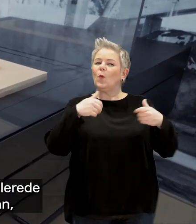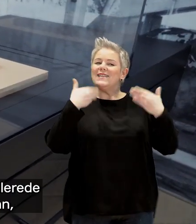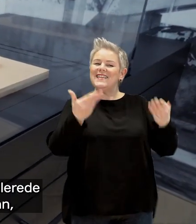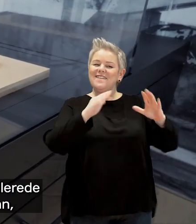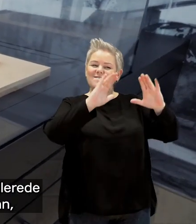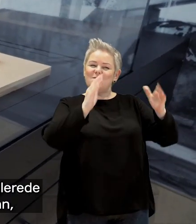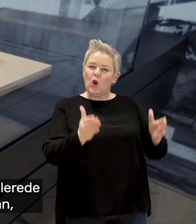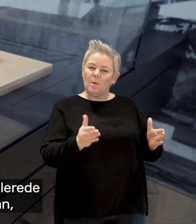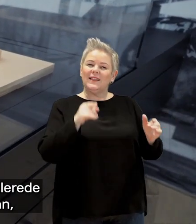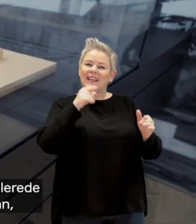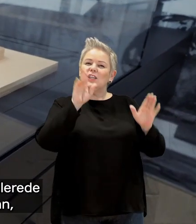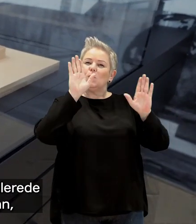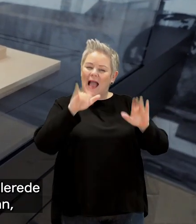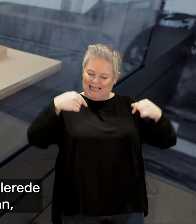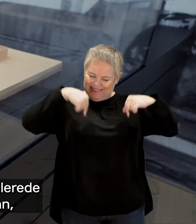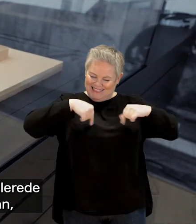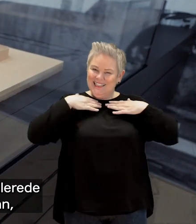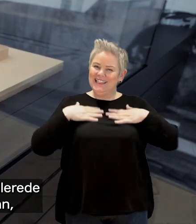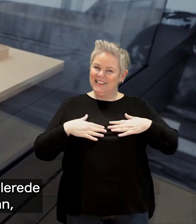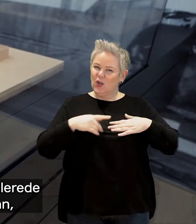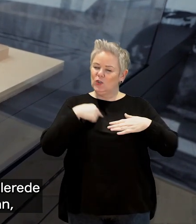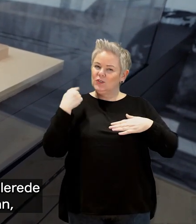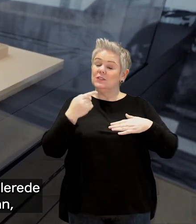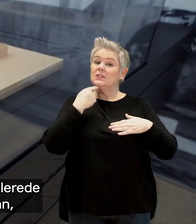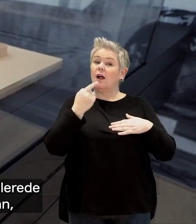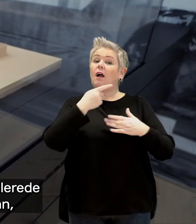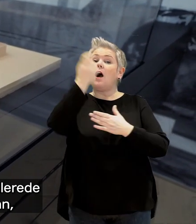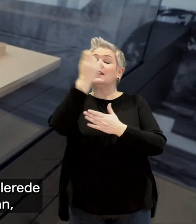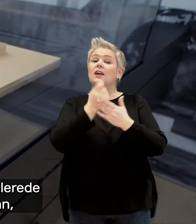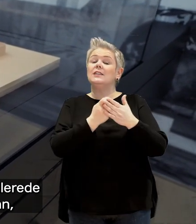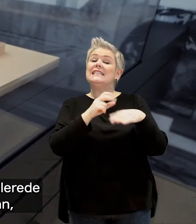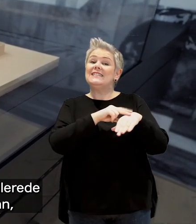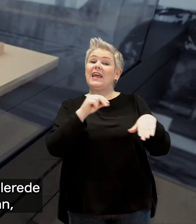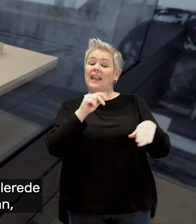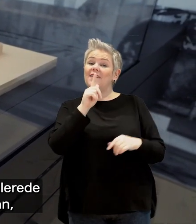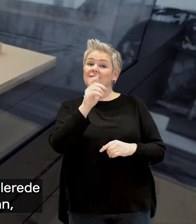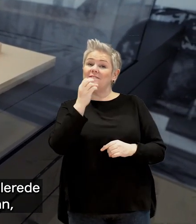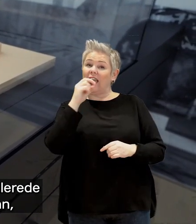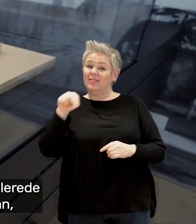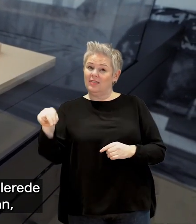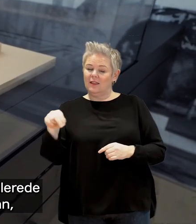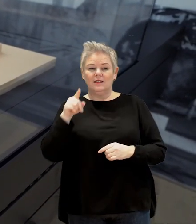"Det gjelder å gi form til det som allerede er i oss", sa arkitekt Sverre Fehn,